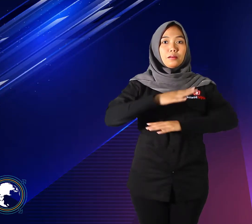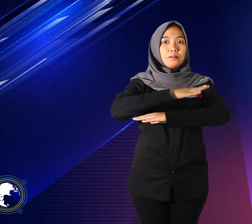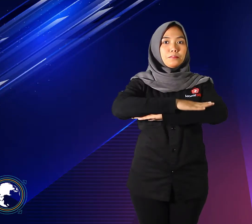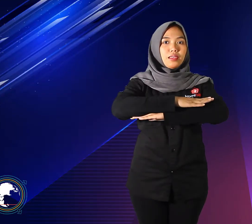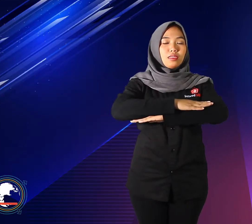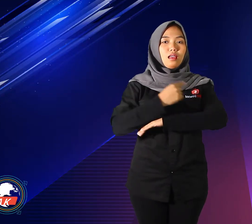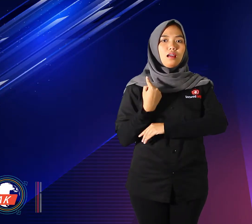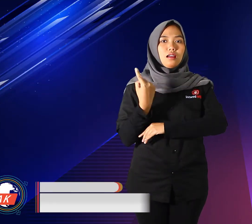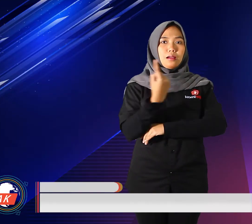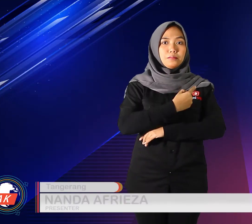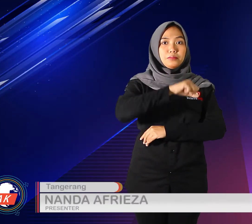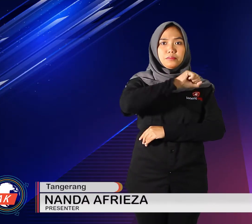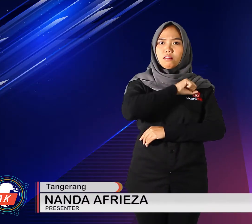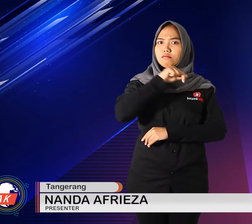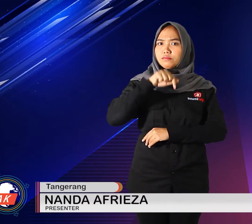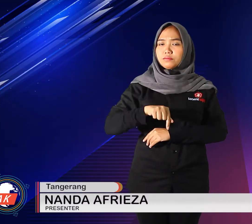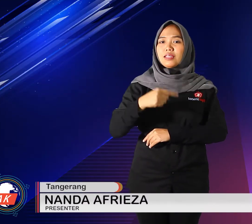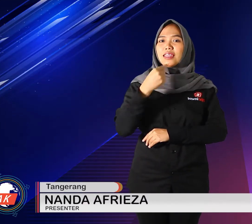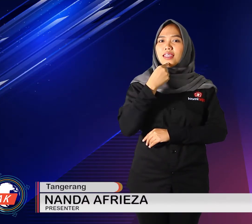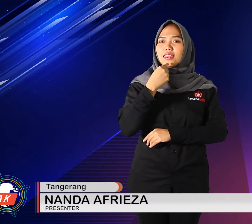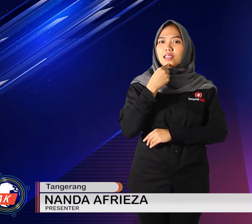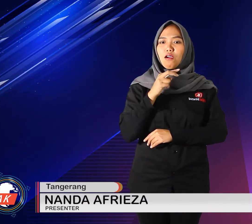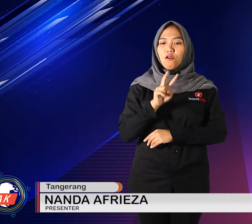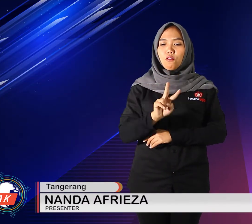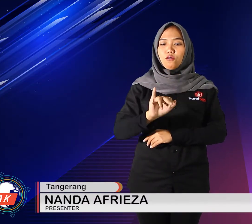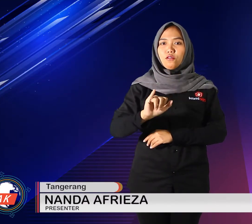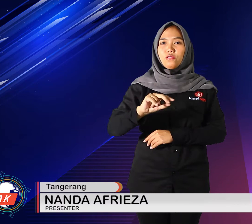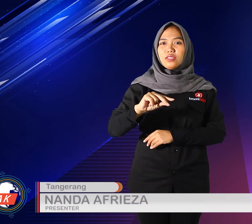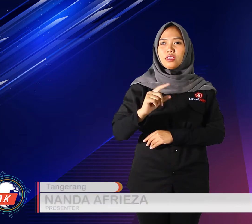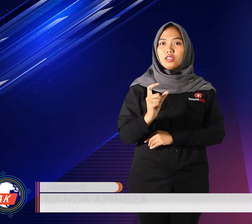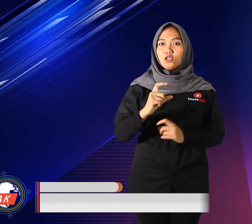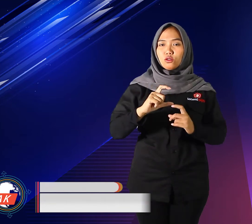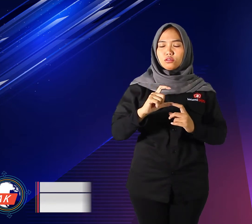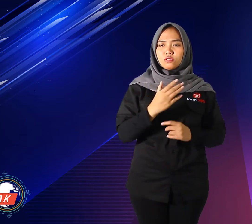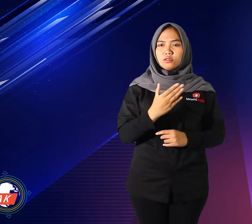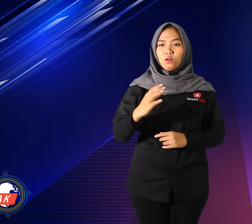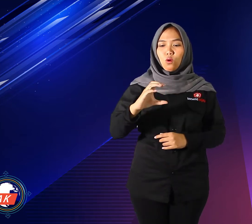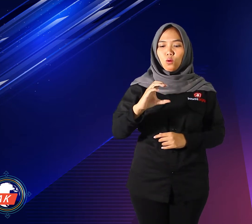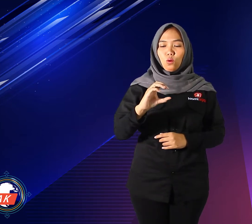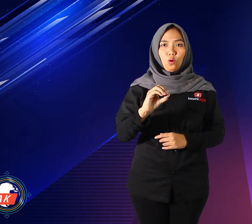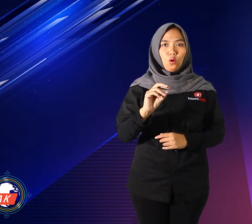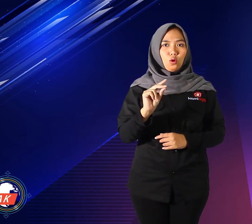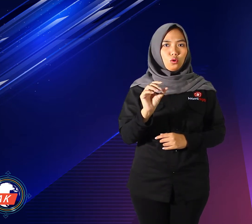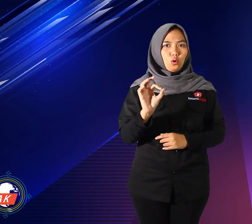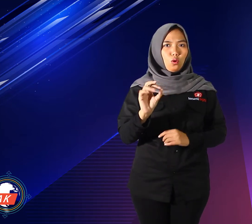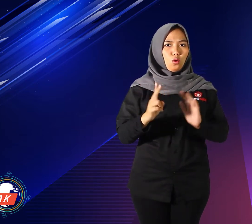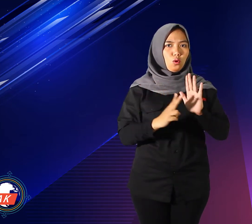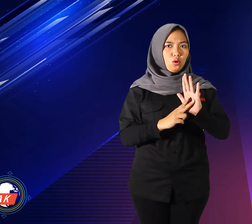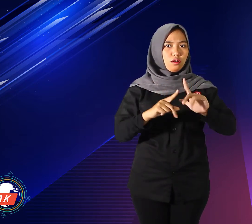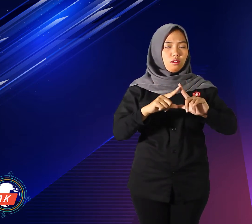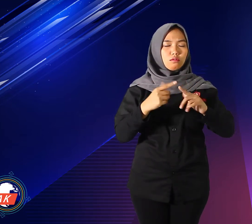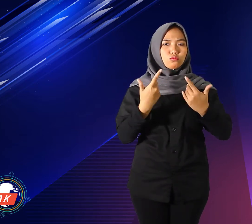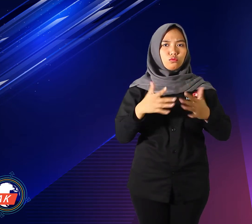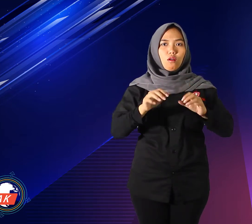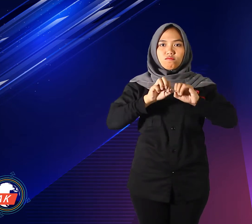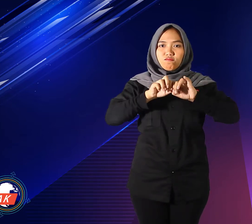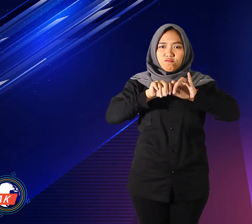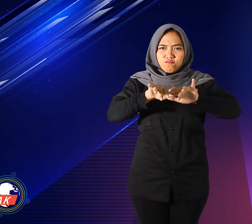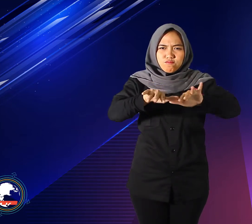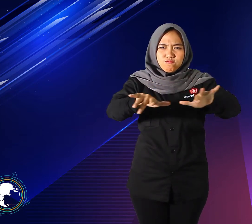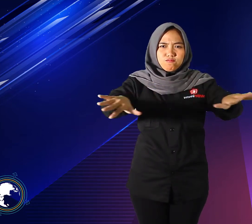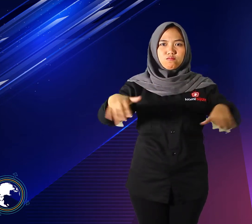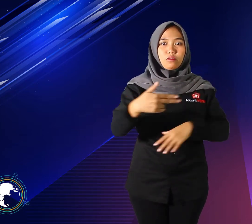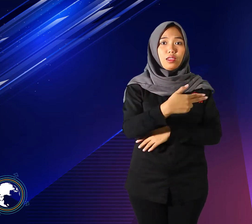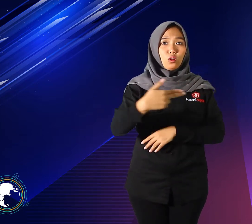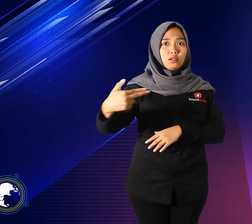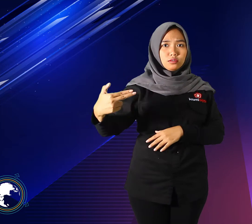Berita KamiBijak kali ini tentang Virus Corona yang sudah menyebar di Indonesia.